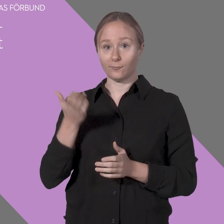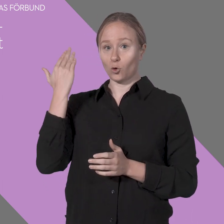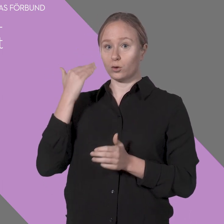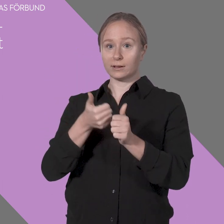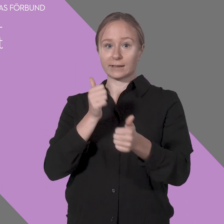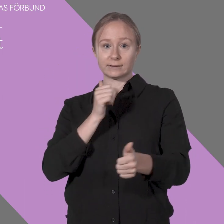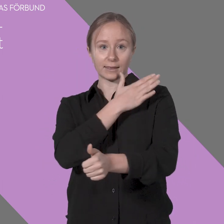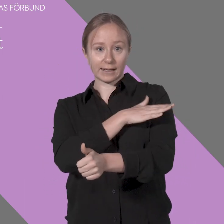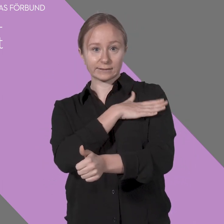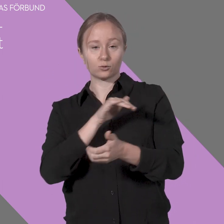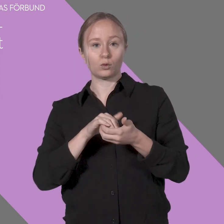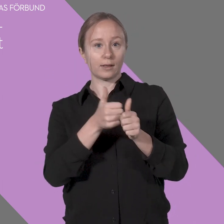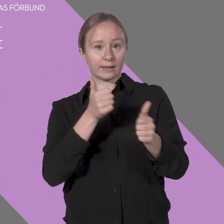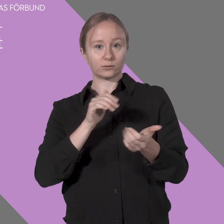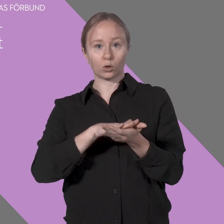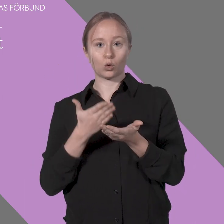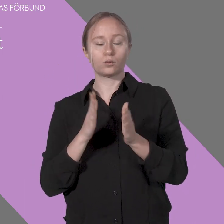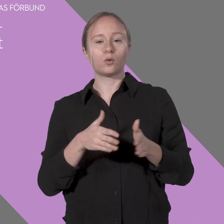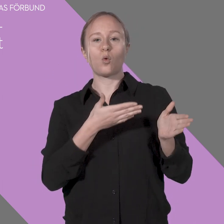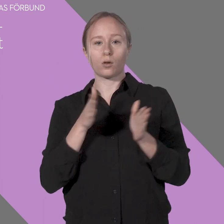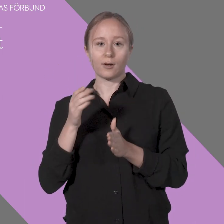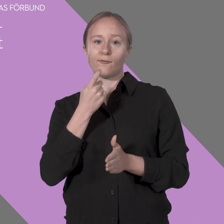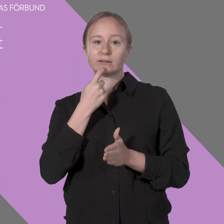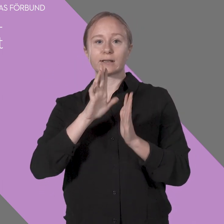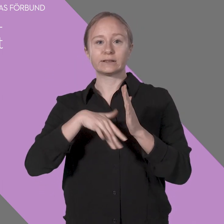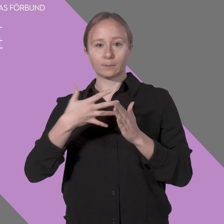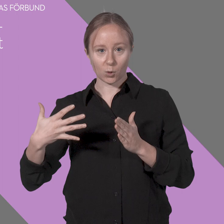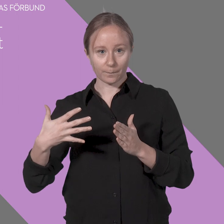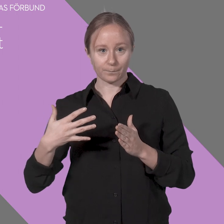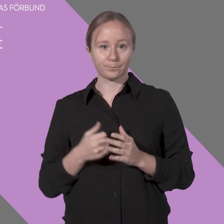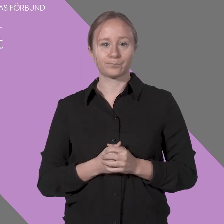Tidigare har distanstjänster och tolkning ordnats på finskt teckenspråk.